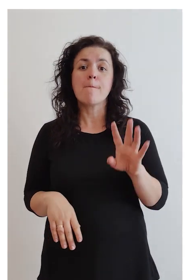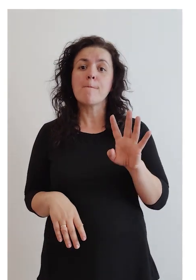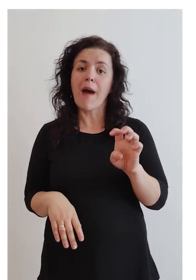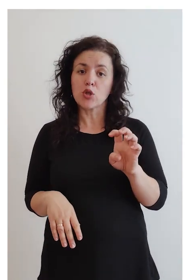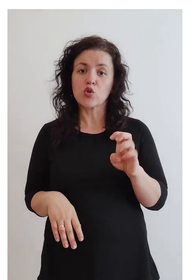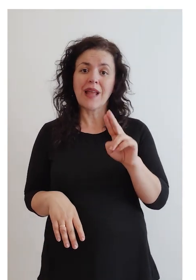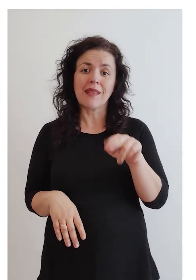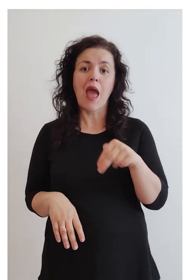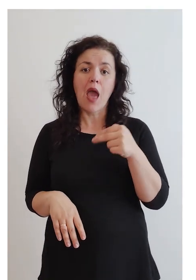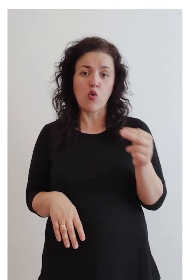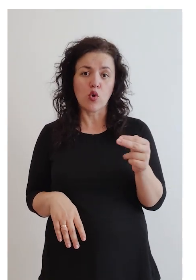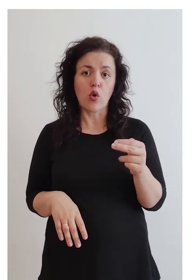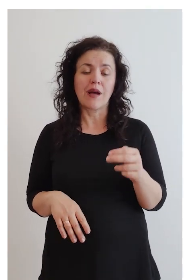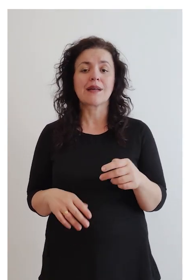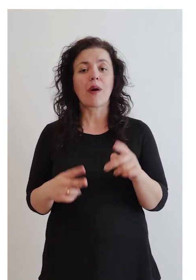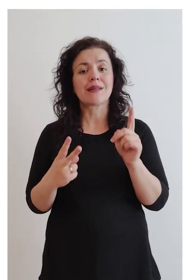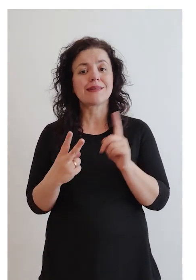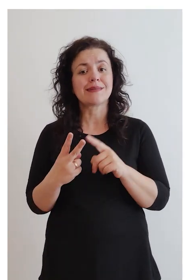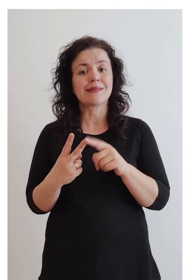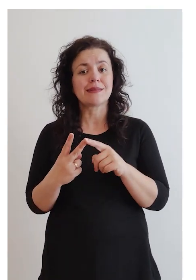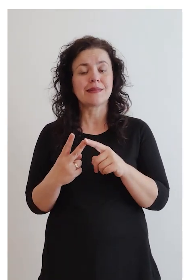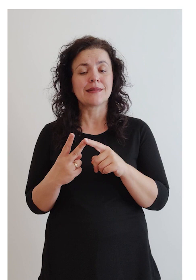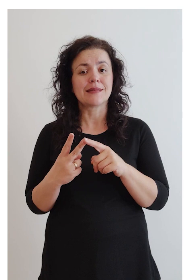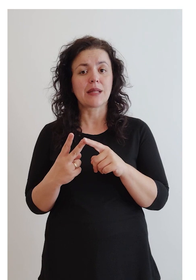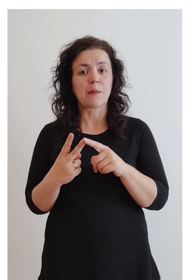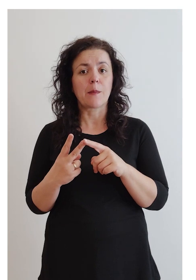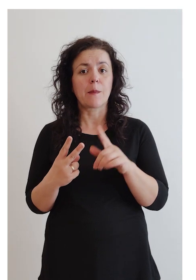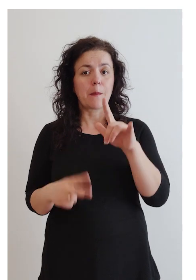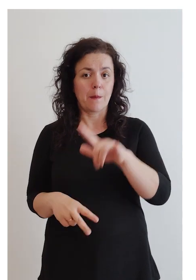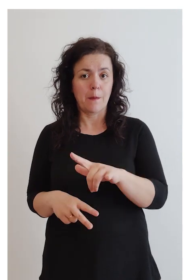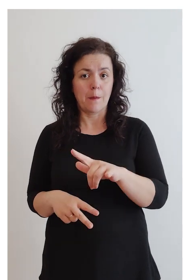600 de euro în cazul unui zbor de tip 3